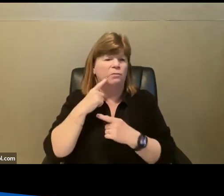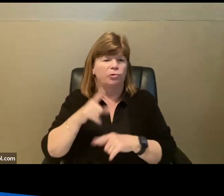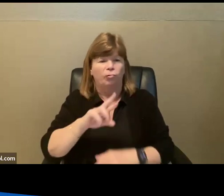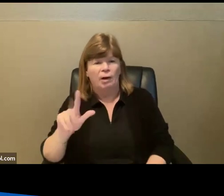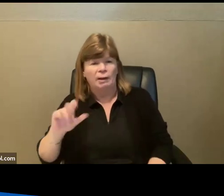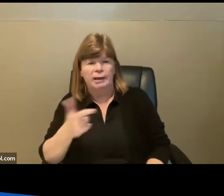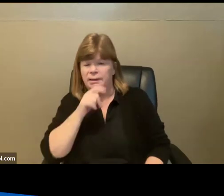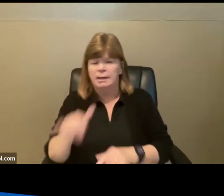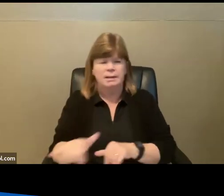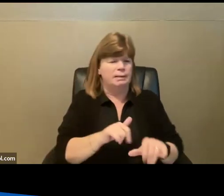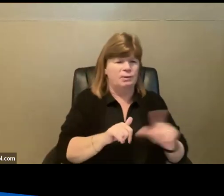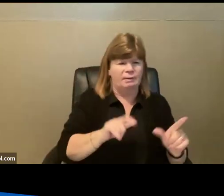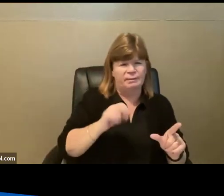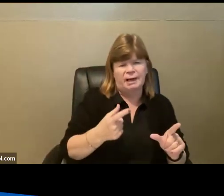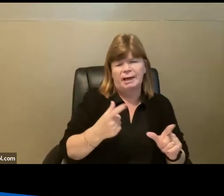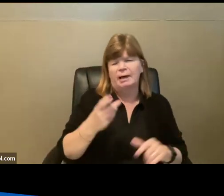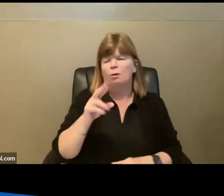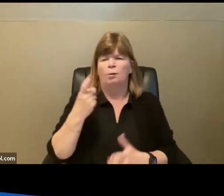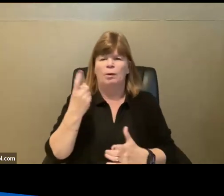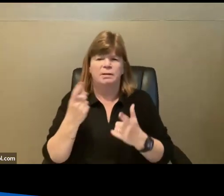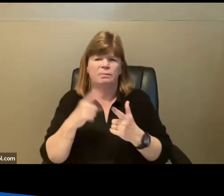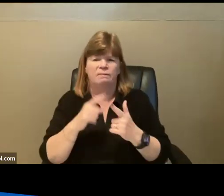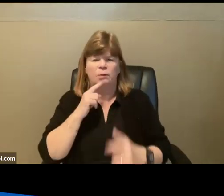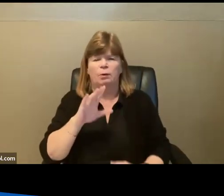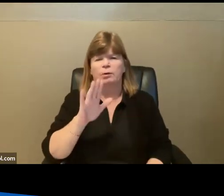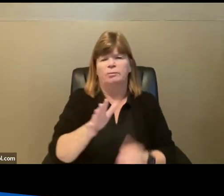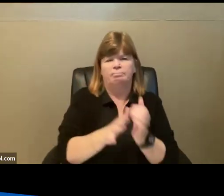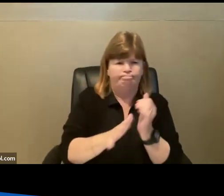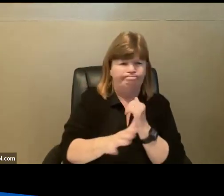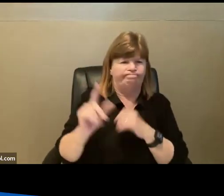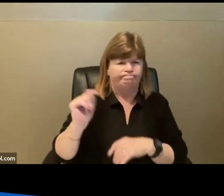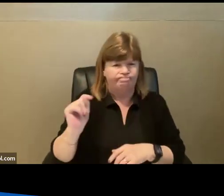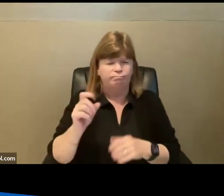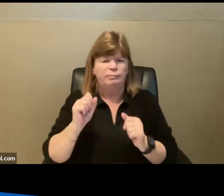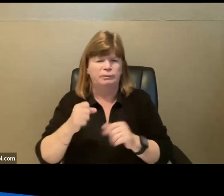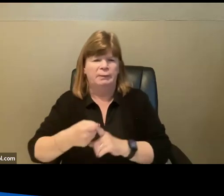o si quieres algo para el intestino y la vejiga, y luego se puede expandir a tus piernas, y luego quieres expandirlo a